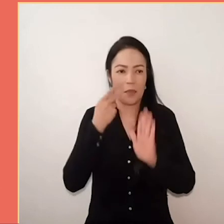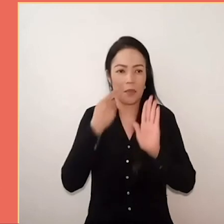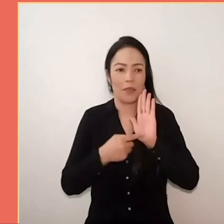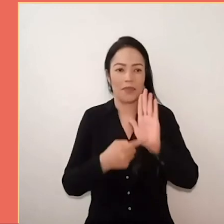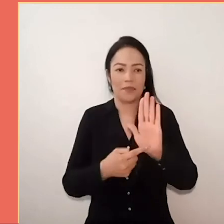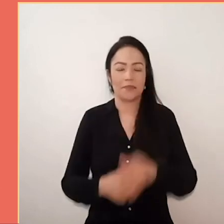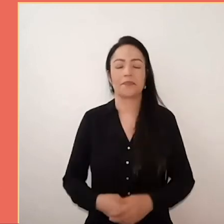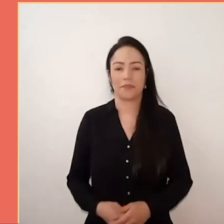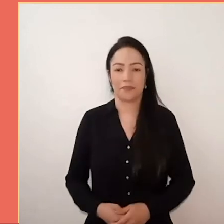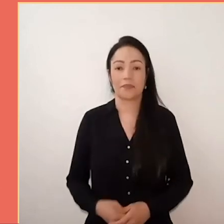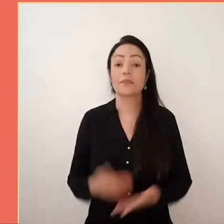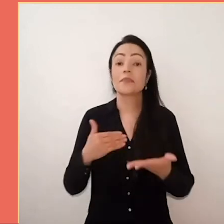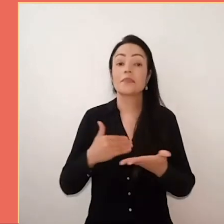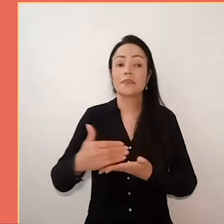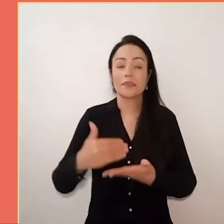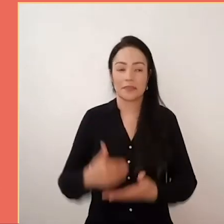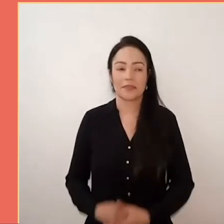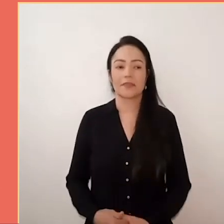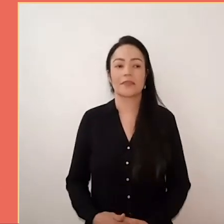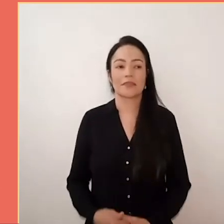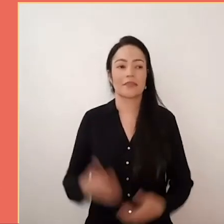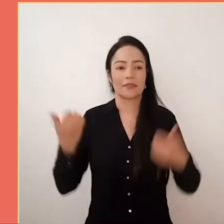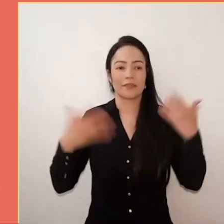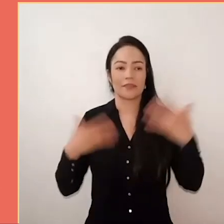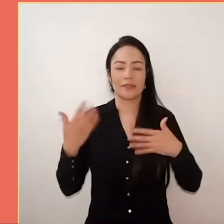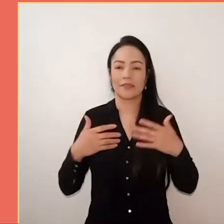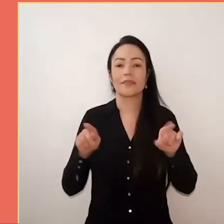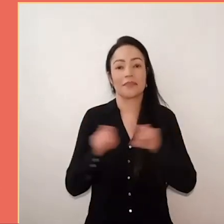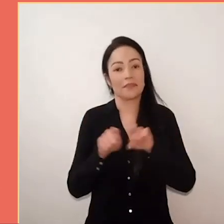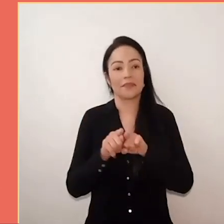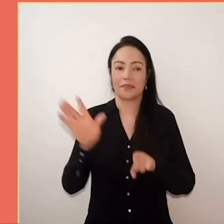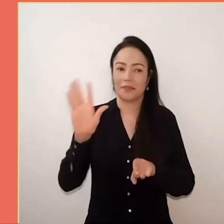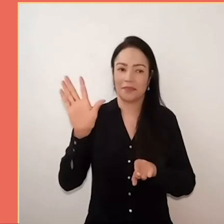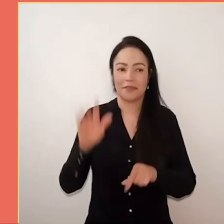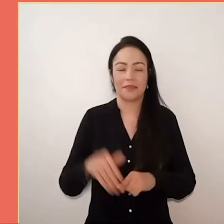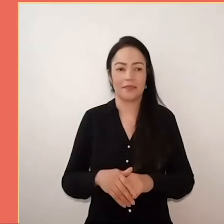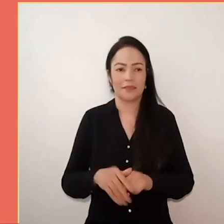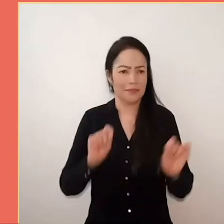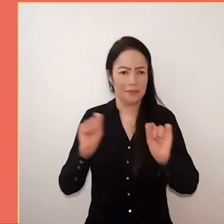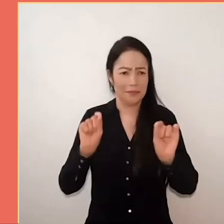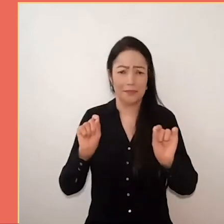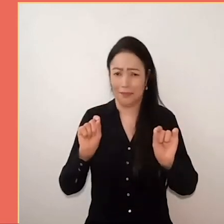Quem quer começar falando e se despedindo? Ninguém, quer todo mundo ficar aqui.